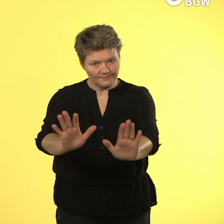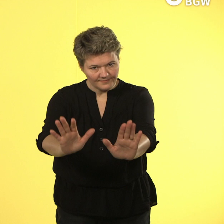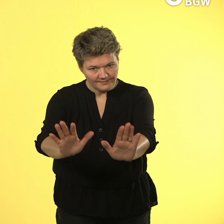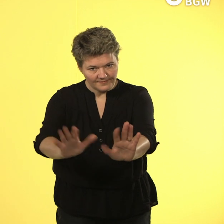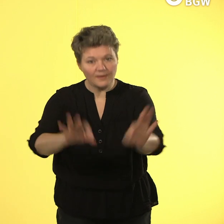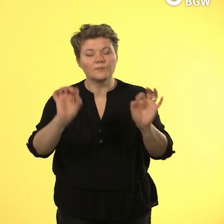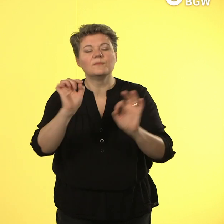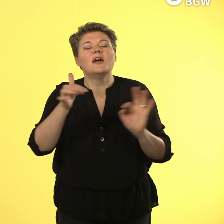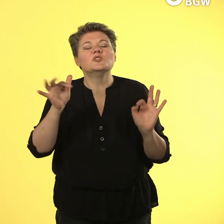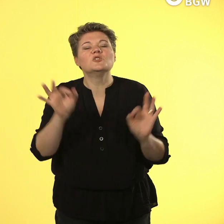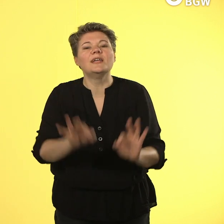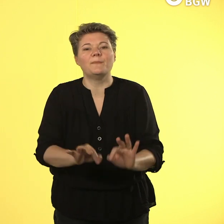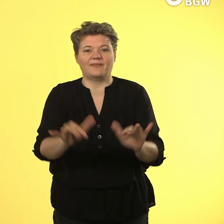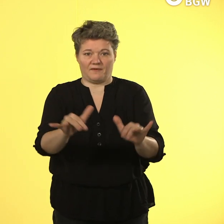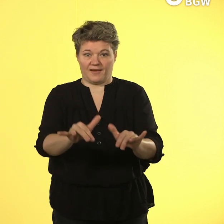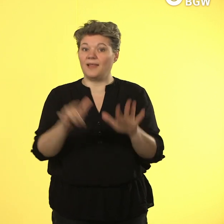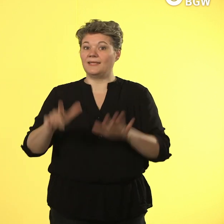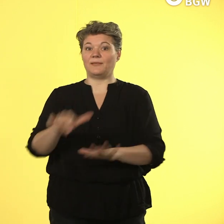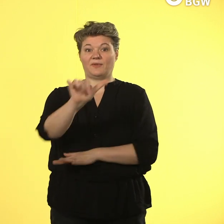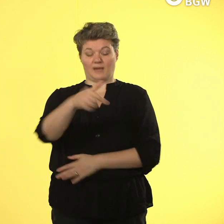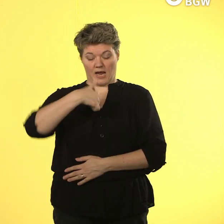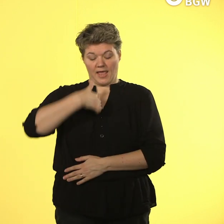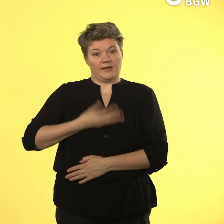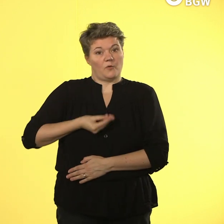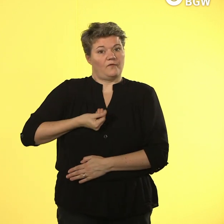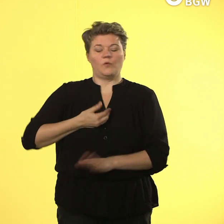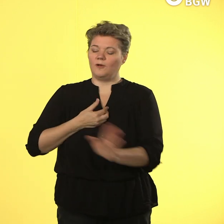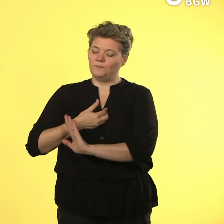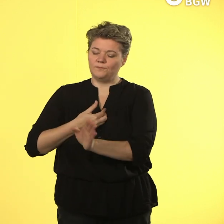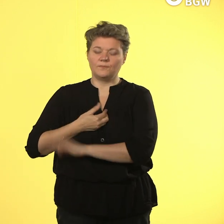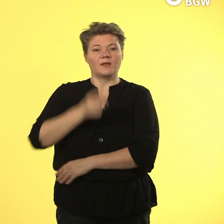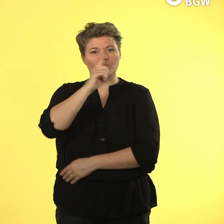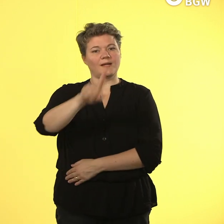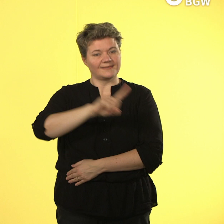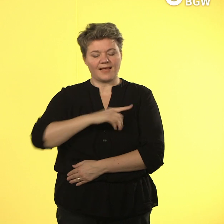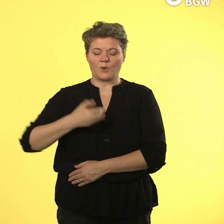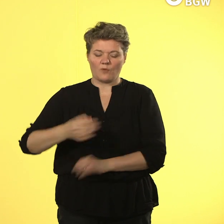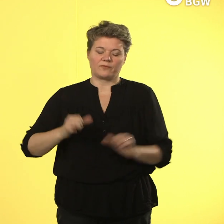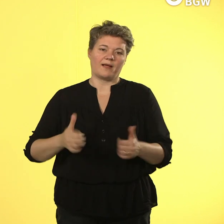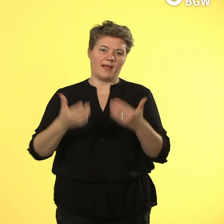Ich erzähle Ihnen das, was ich selbst schon oft selbst praktiziert habe und was ich bei vielen Teams kenne,